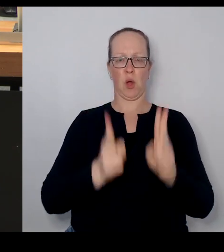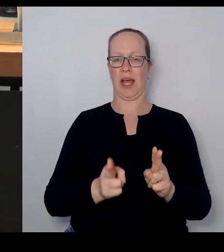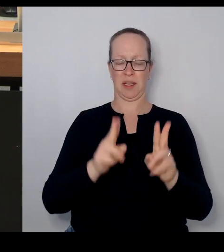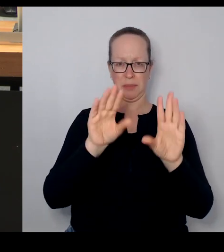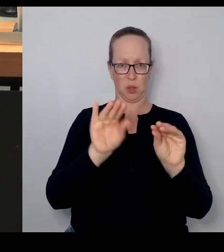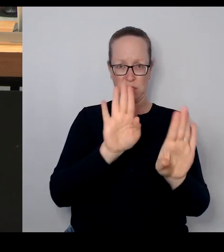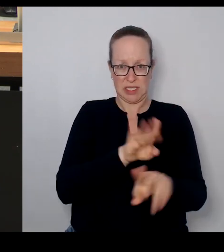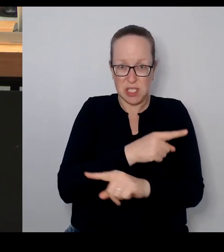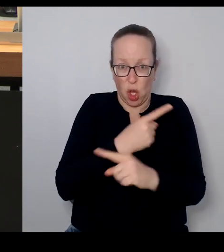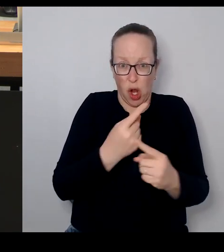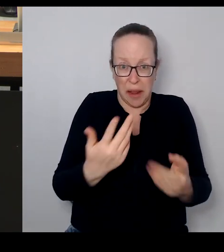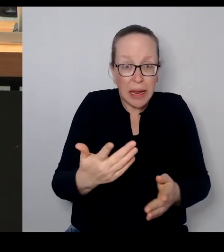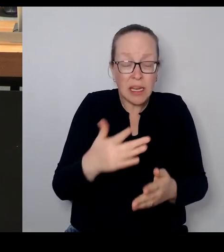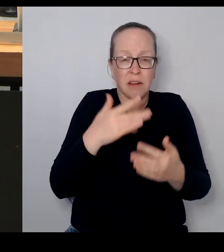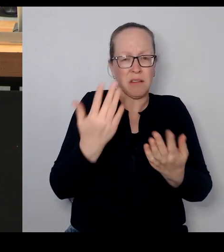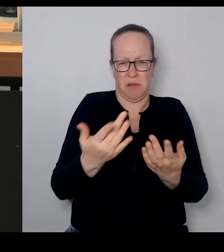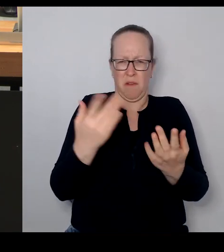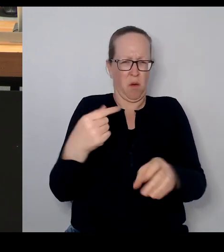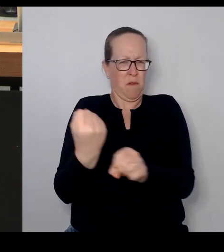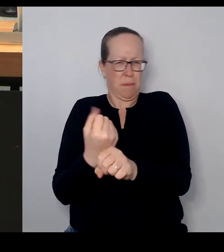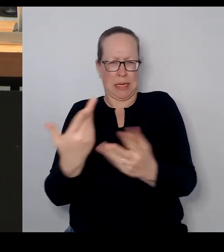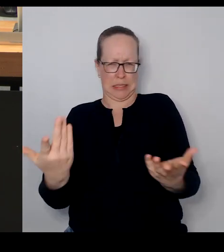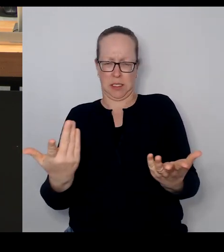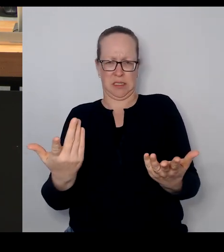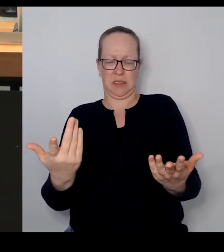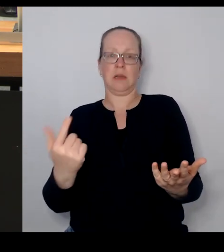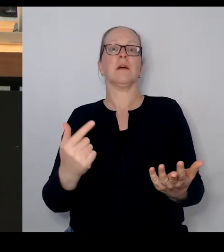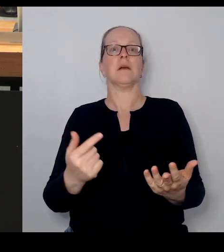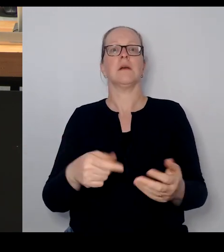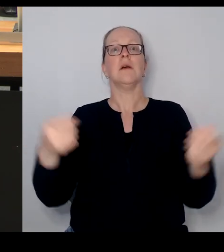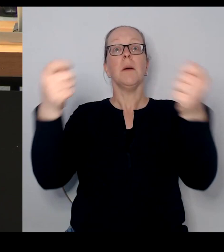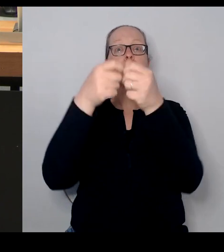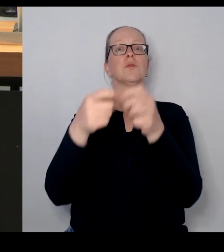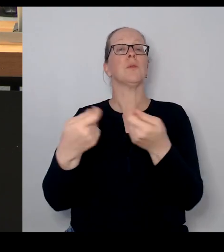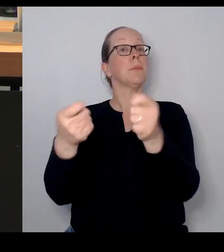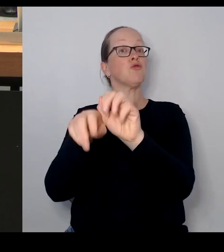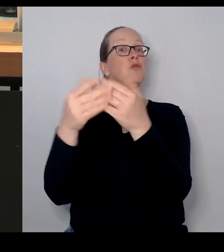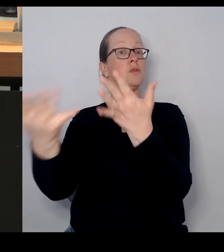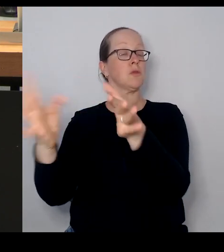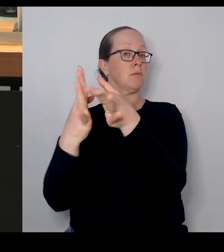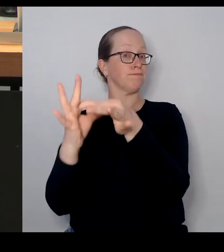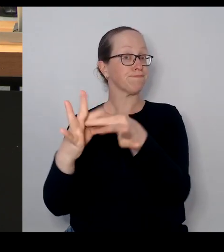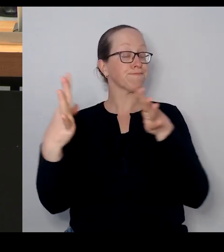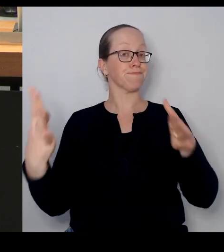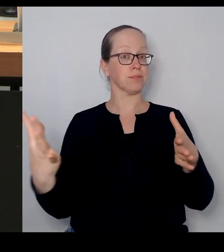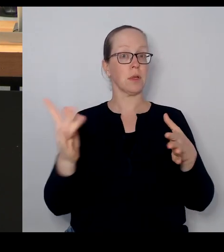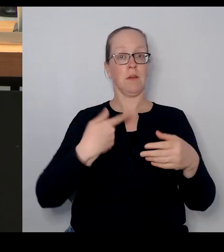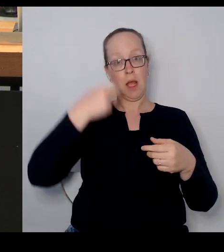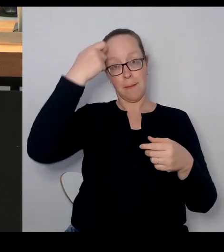beschließt, dass wir alle Möglichkeiten in Berlin nutzen werden, dass wir mehr bauen, dass wir mehr Wohnungen schaffen und dass